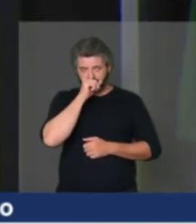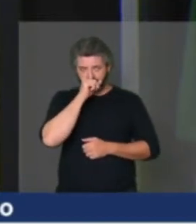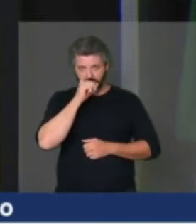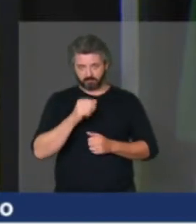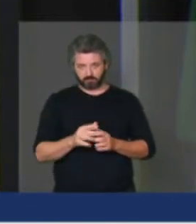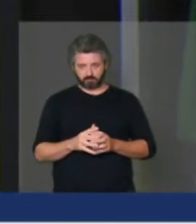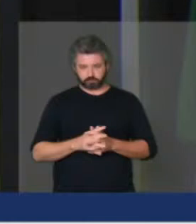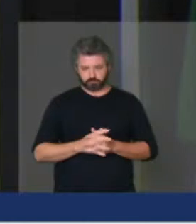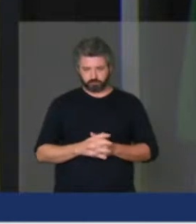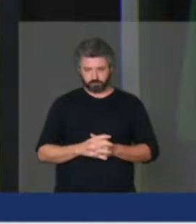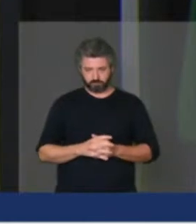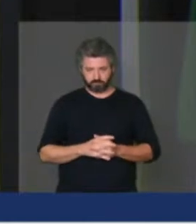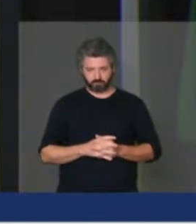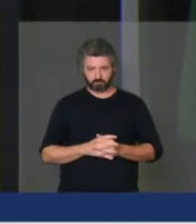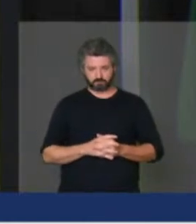ONDE... NA HISTÓRIA DOS JOGOS